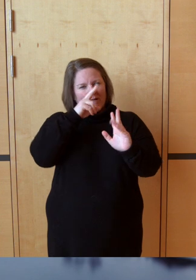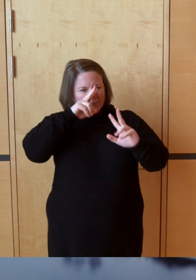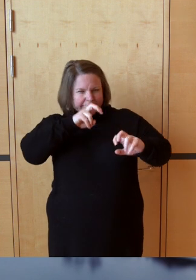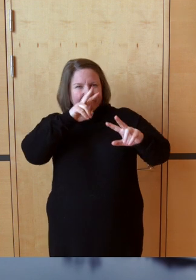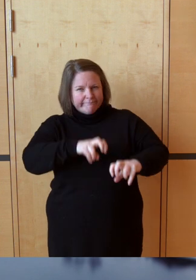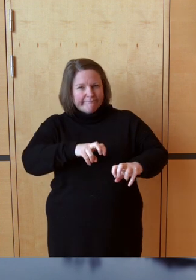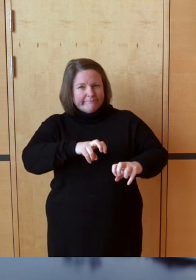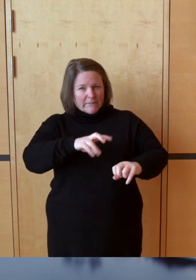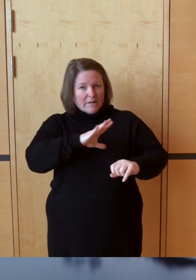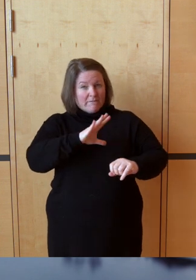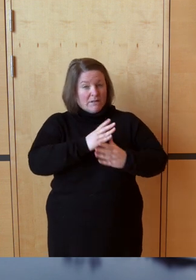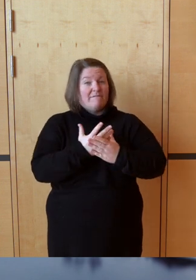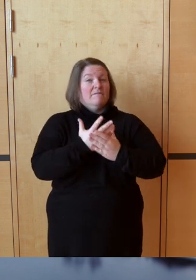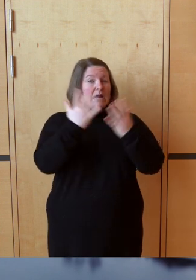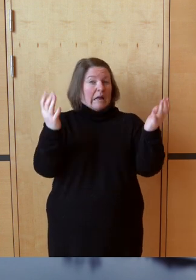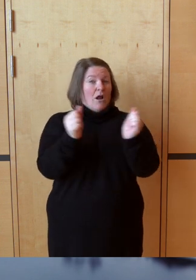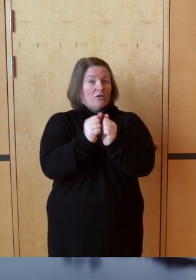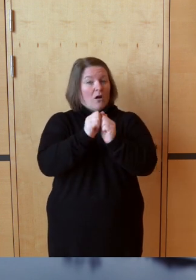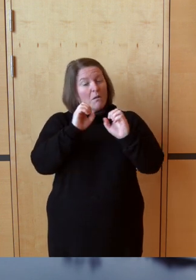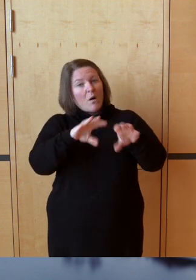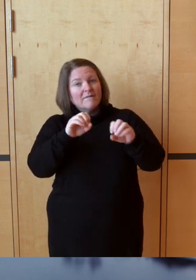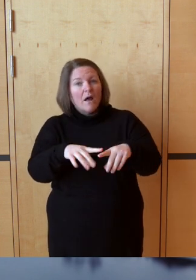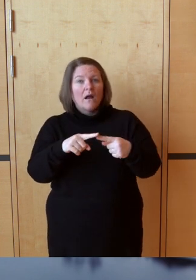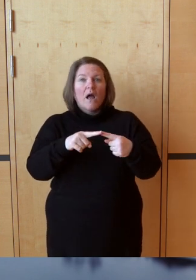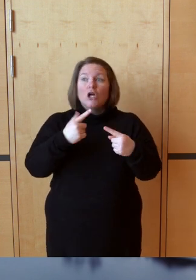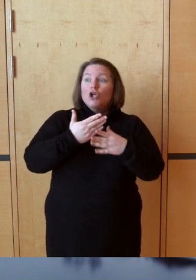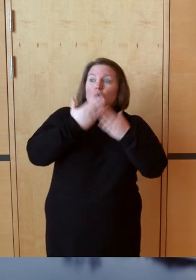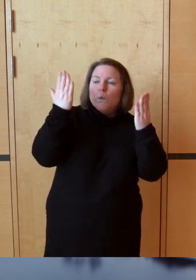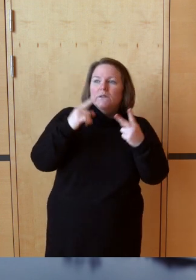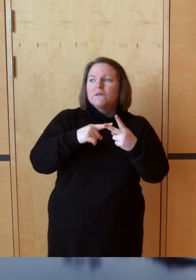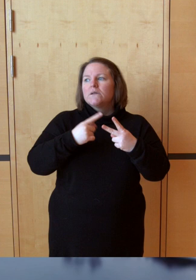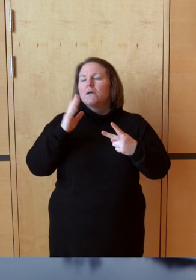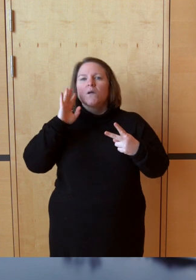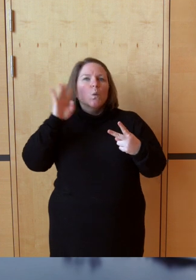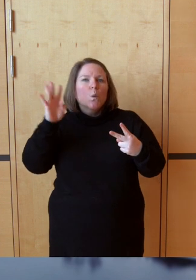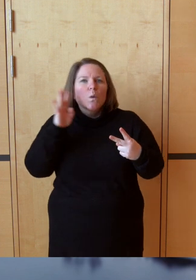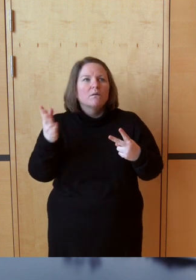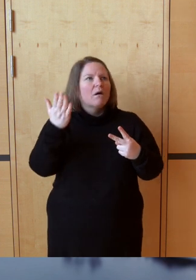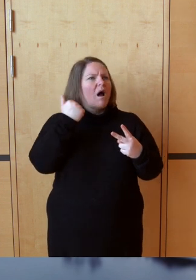Påverkar att det kan vara ljus ljud Det kan vara att man kör omkring fordon